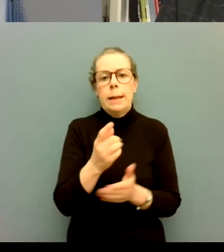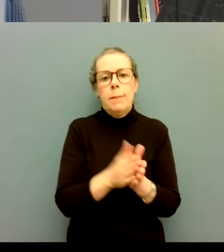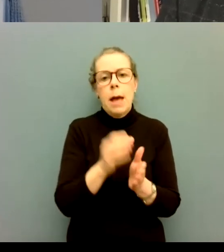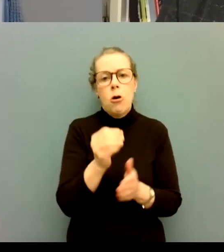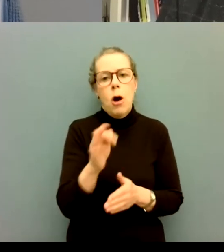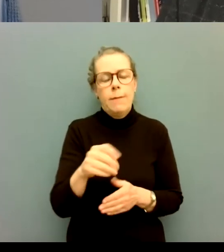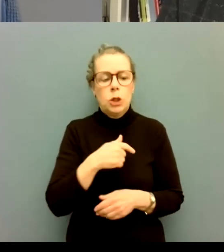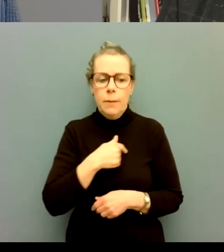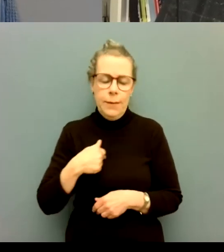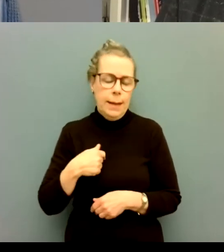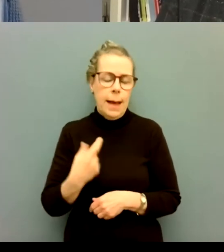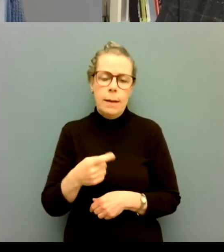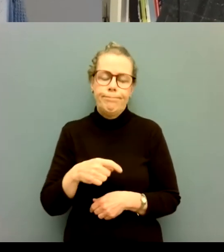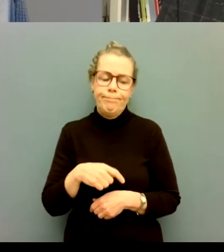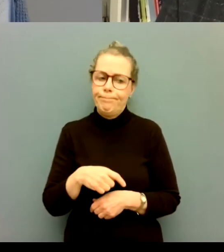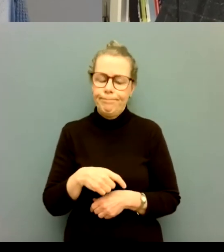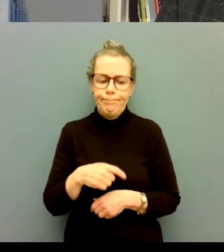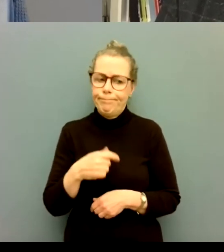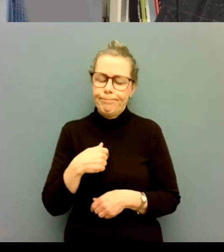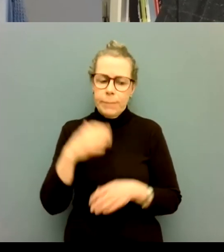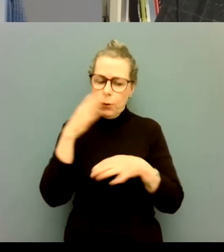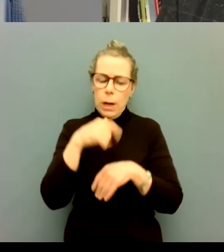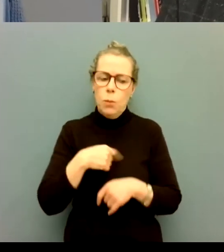Det finns ett antal delar vi är kritiska till när det- gäller Arbetsförmedlingen.